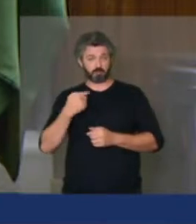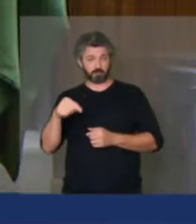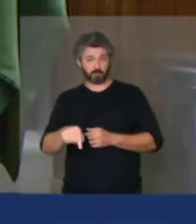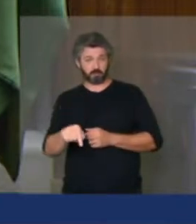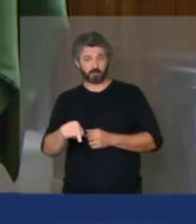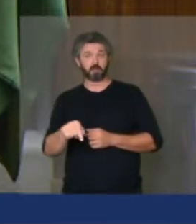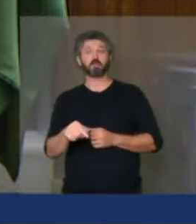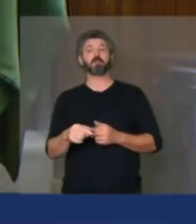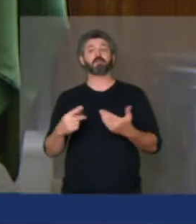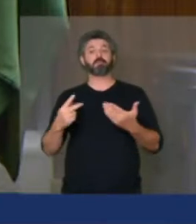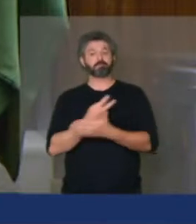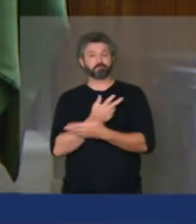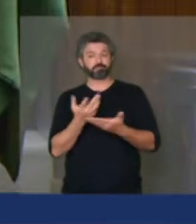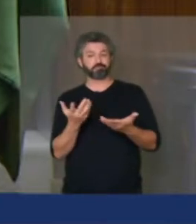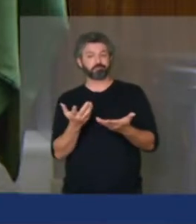UM CASO JAMAIS ESPERADO NA